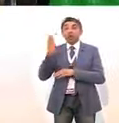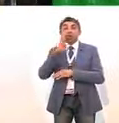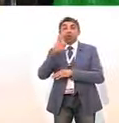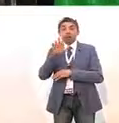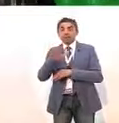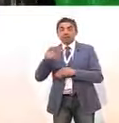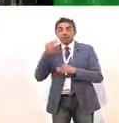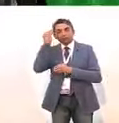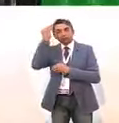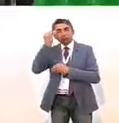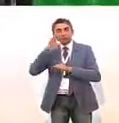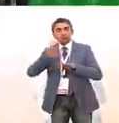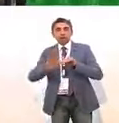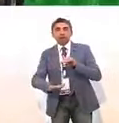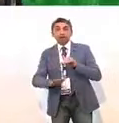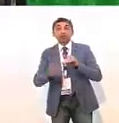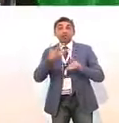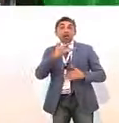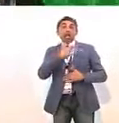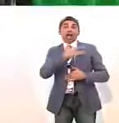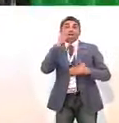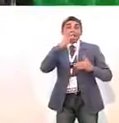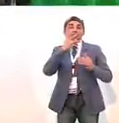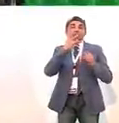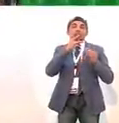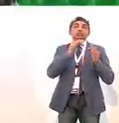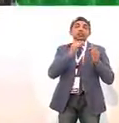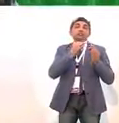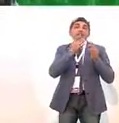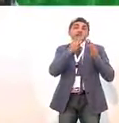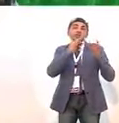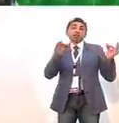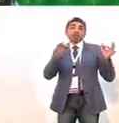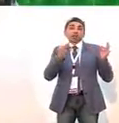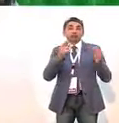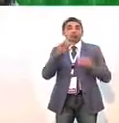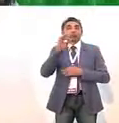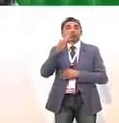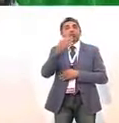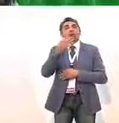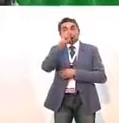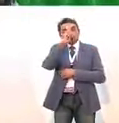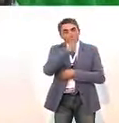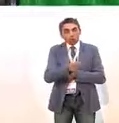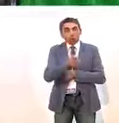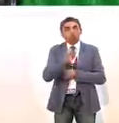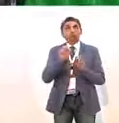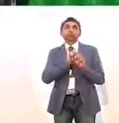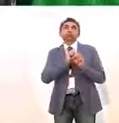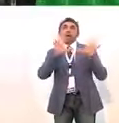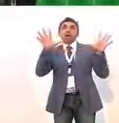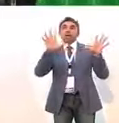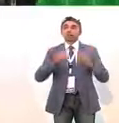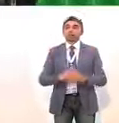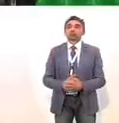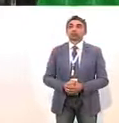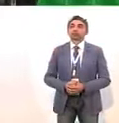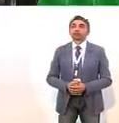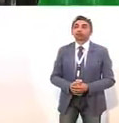la sua anima alta, gentile e pura l’onora e la nobilita. Io penso che noi dobbiamo fare